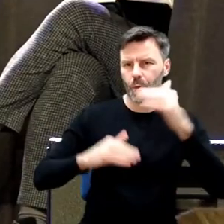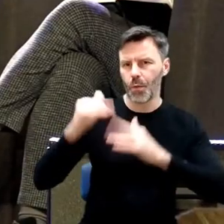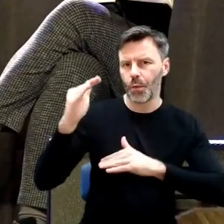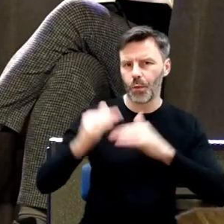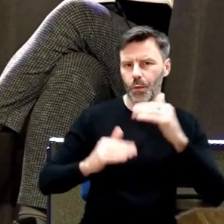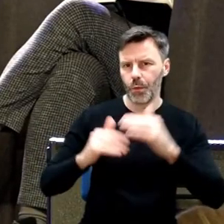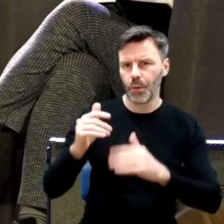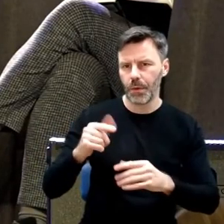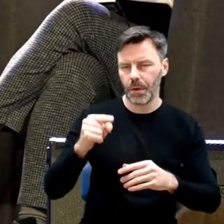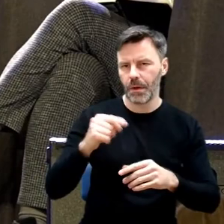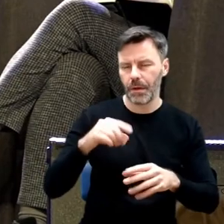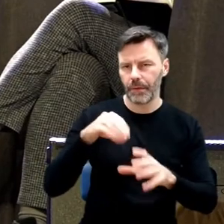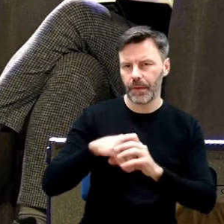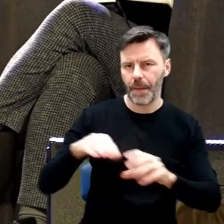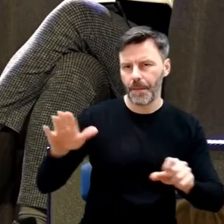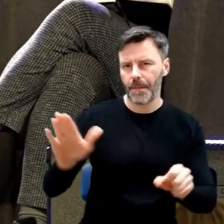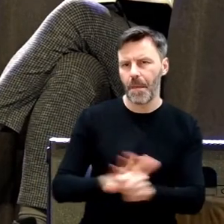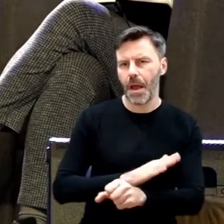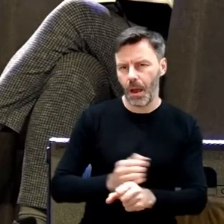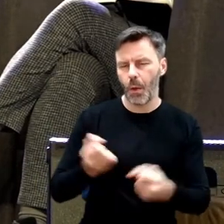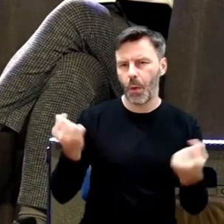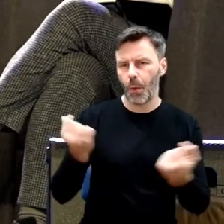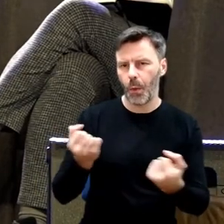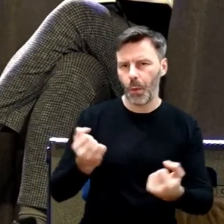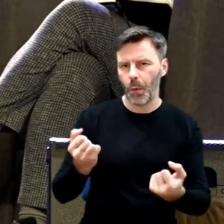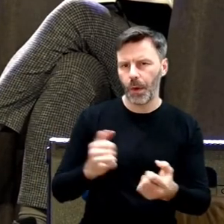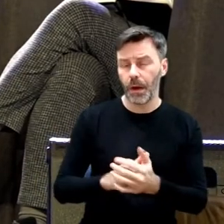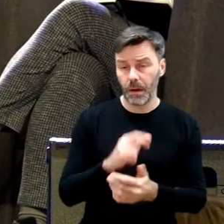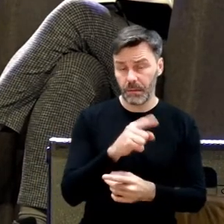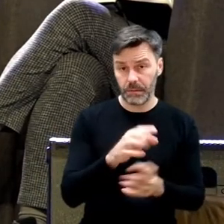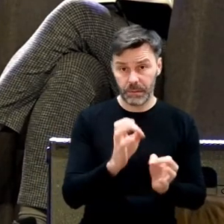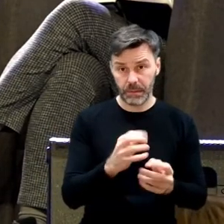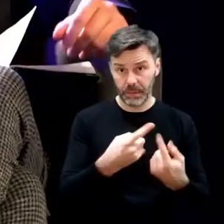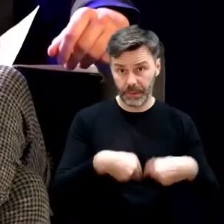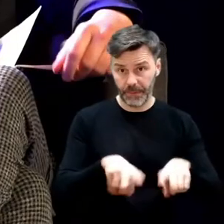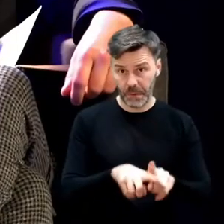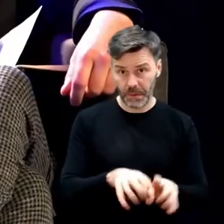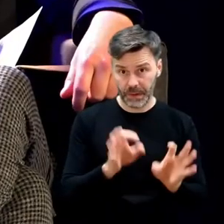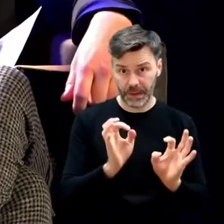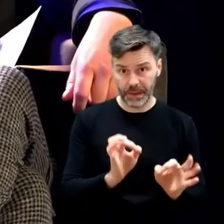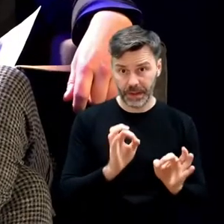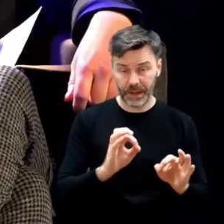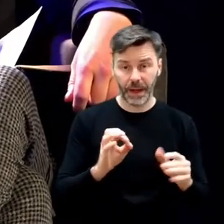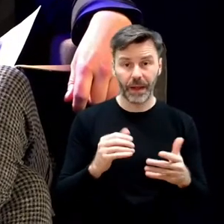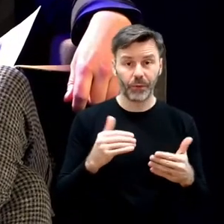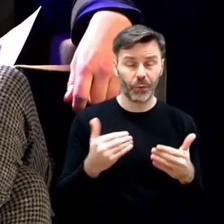Proszę mi powiedzieć, bo realizujecie teraz pierwszą taką inwestycję mieszkaniową,